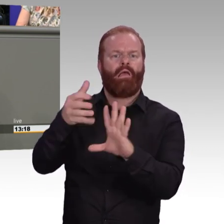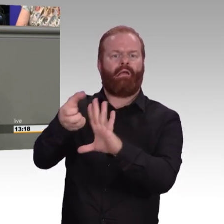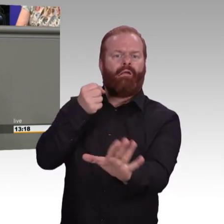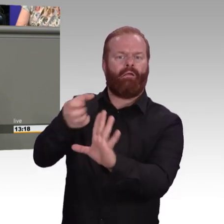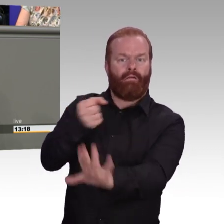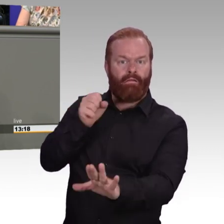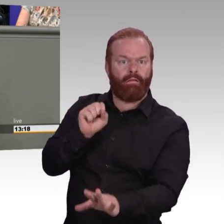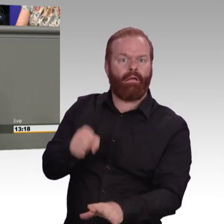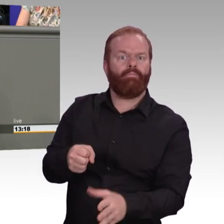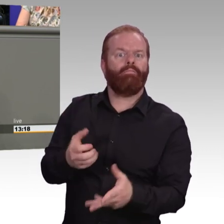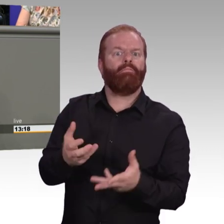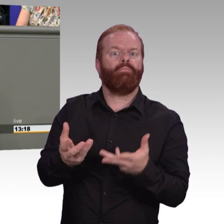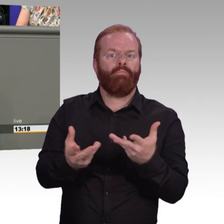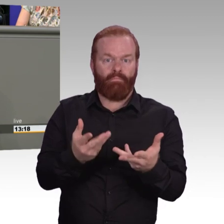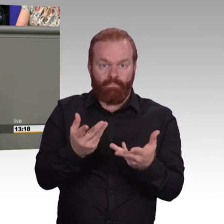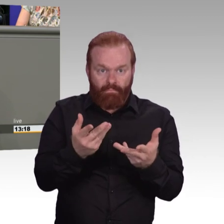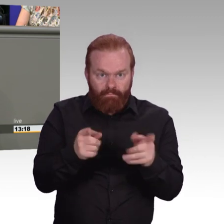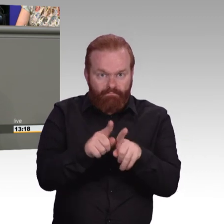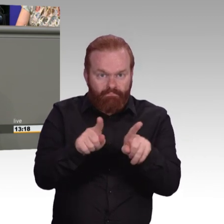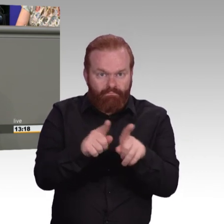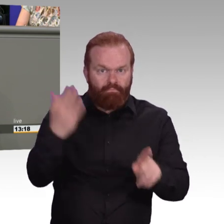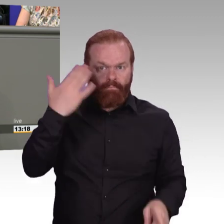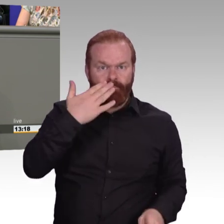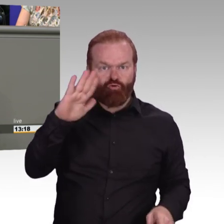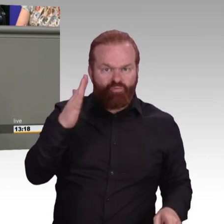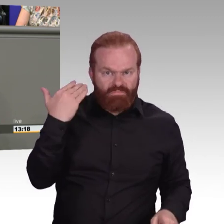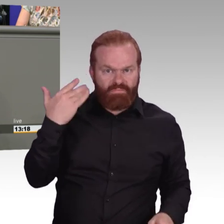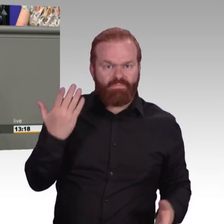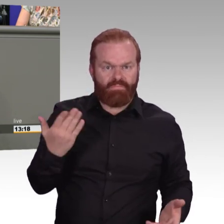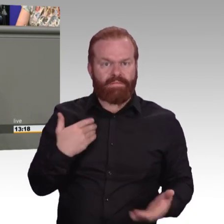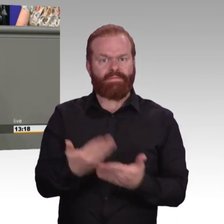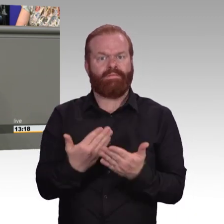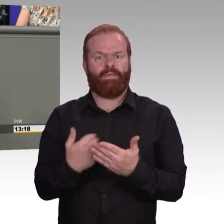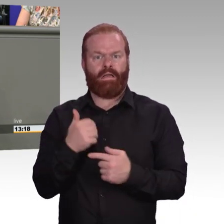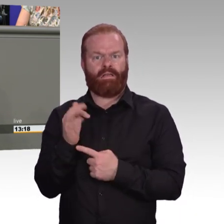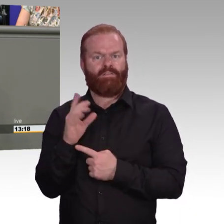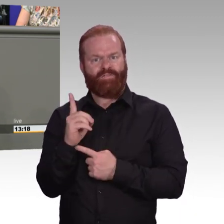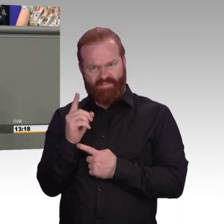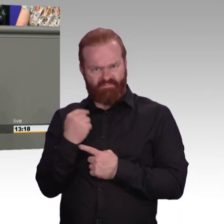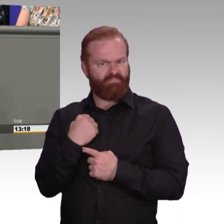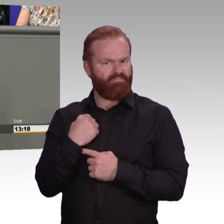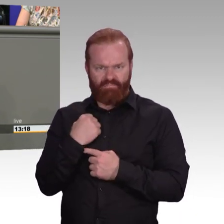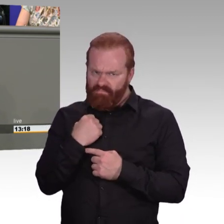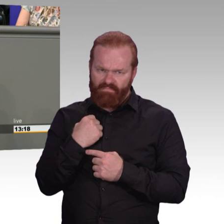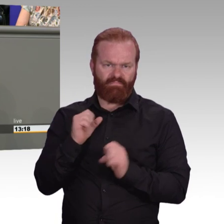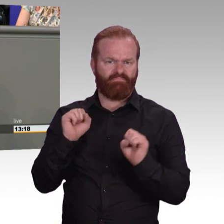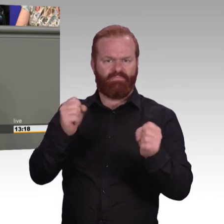„Ich habe die Sorge, dass die explizite Verankerung von Kinderrechten im Grundgesetz die Eltern in eine rechtliche Distanz zu den Eltern bringt.